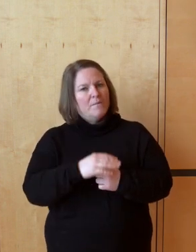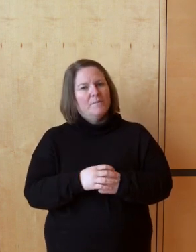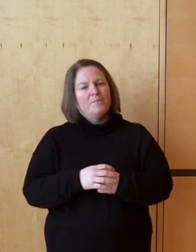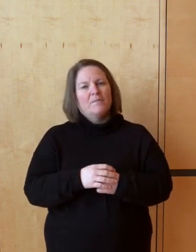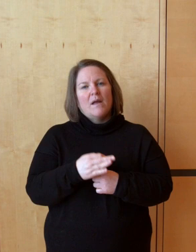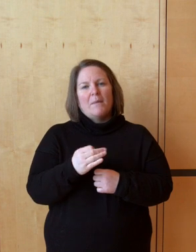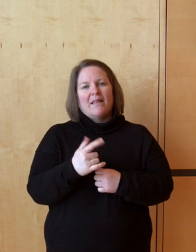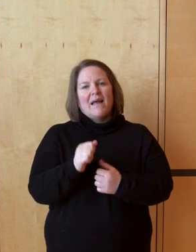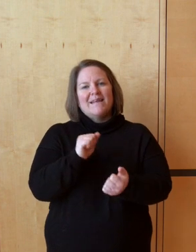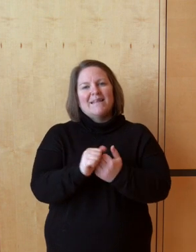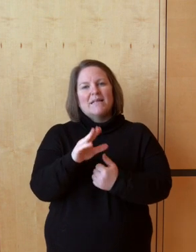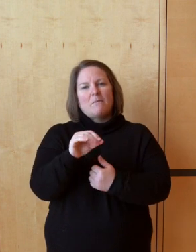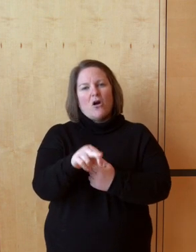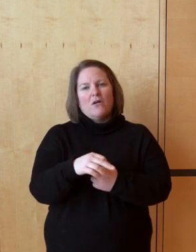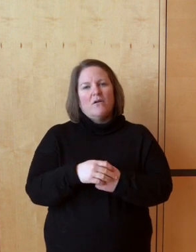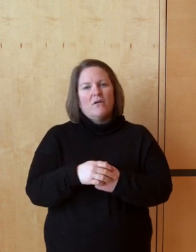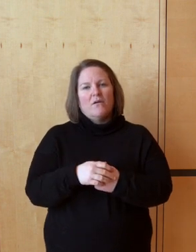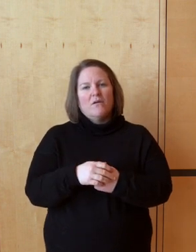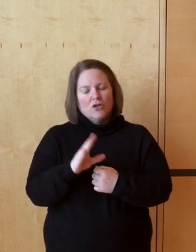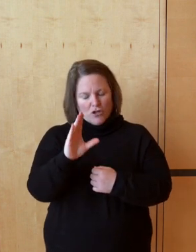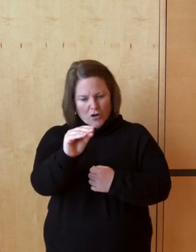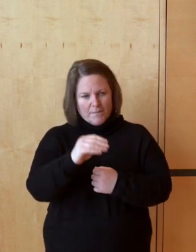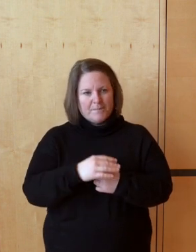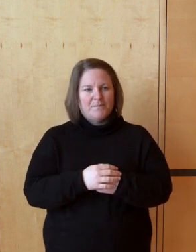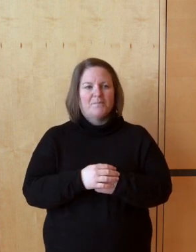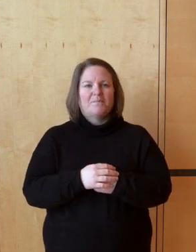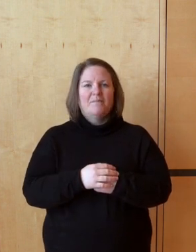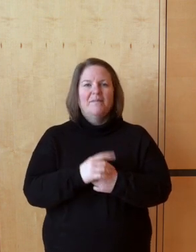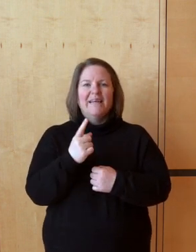Peter stensmar Ja Linda Strandberg